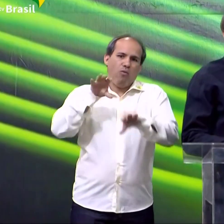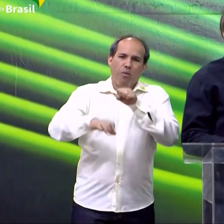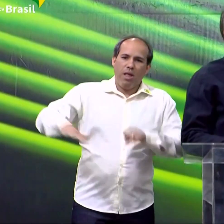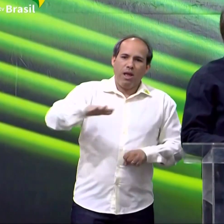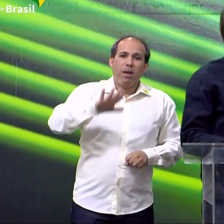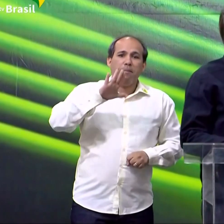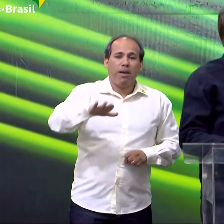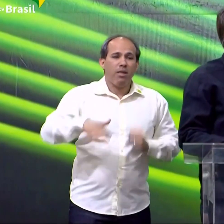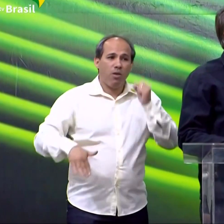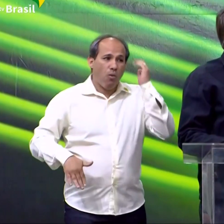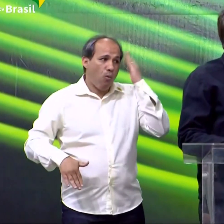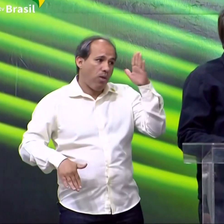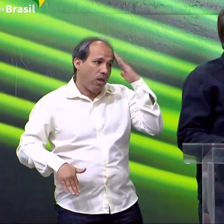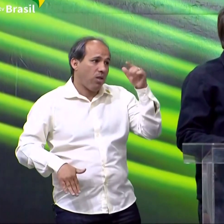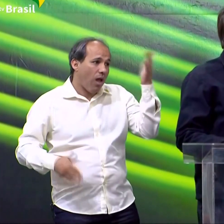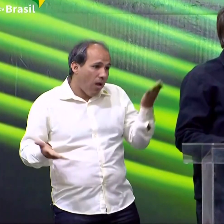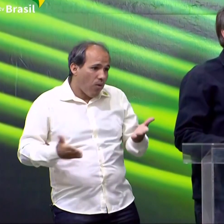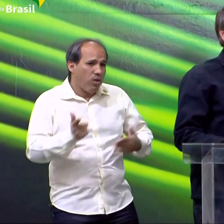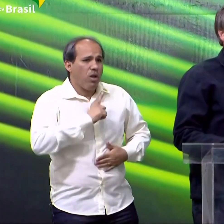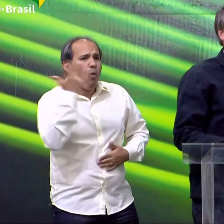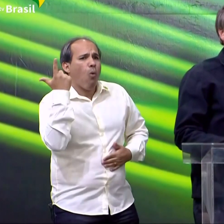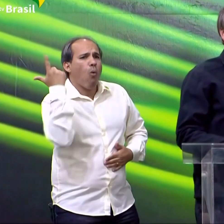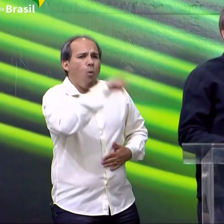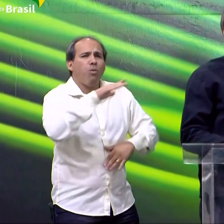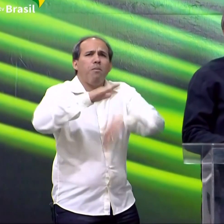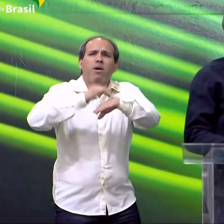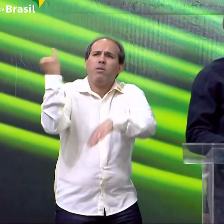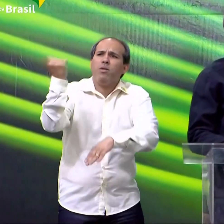“Tenemos algo más importante que nuestra vida, es nuestra libertad”.